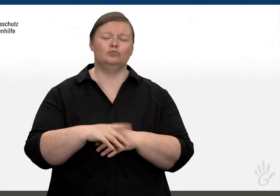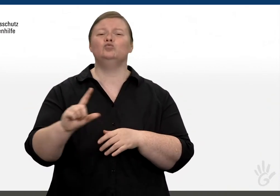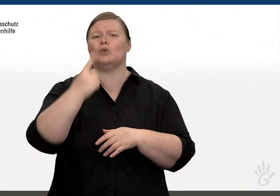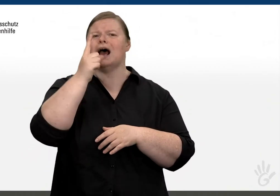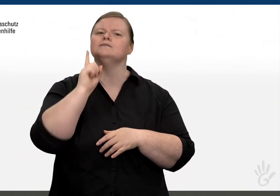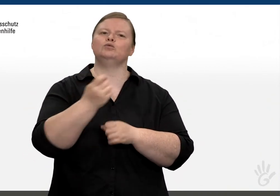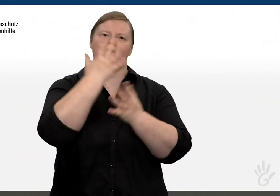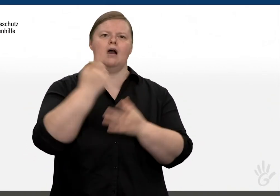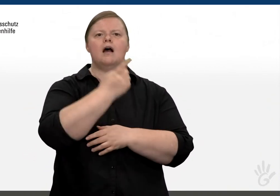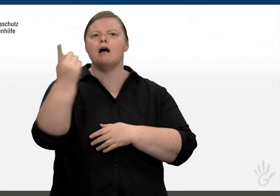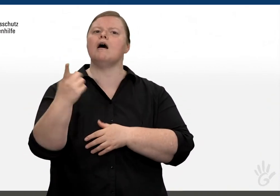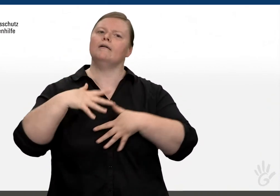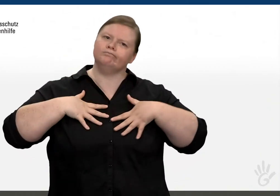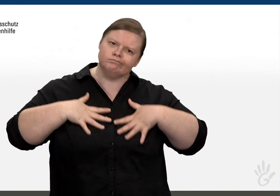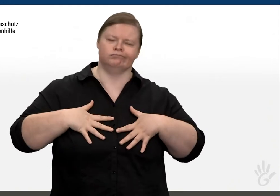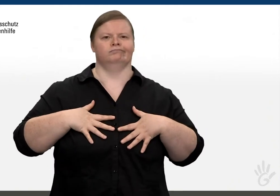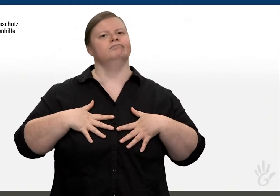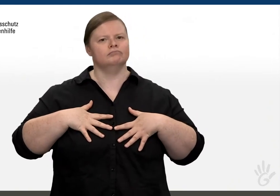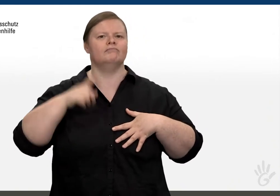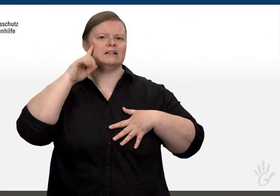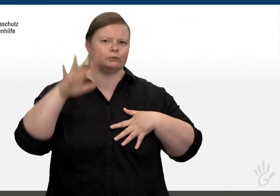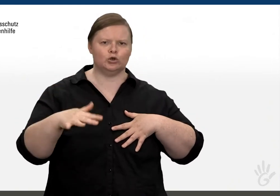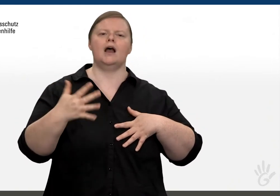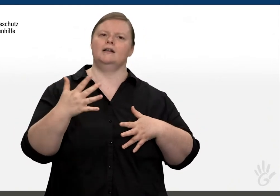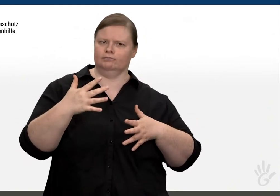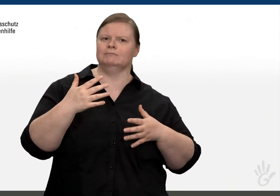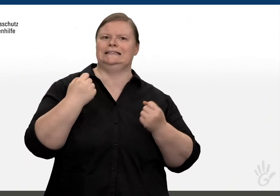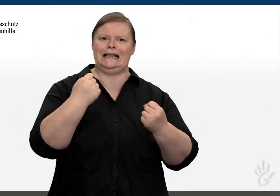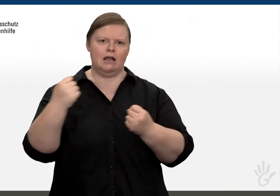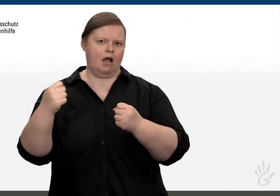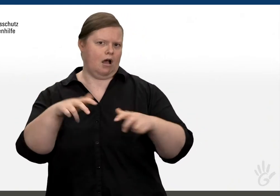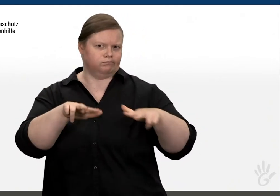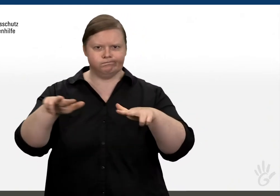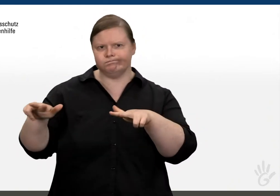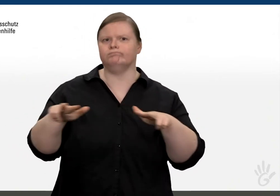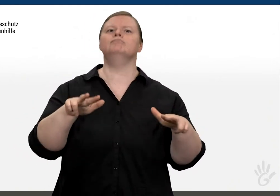Zu allererst sollten Vorkehrungen getroffen werden,